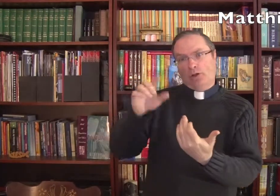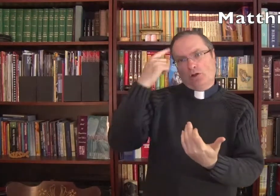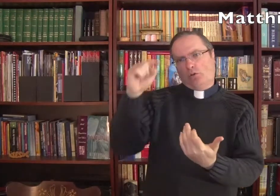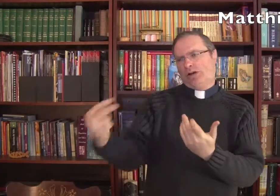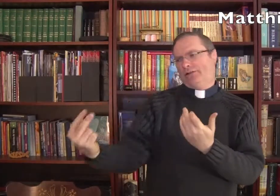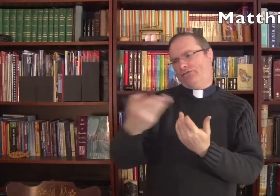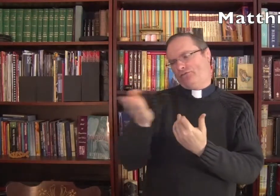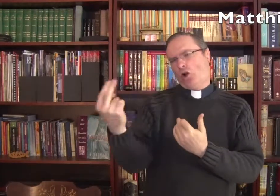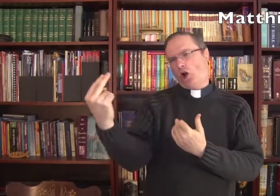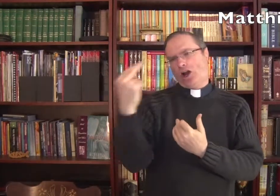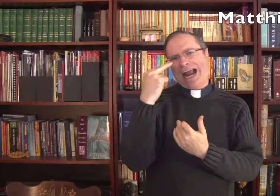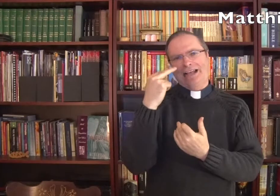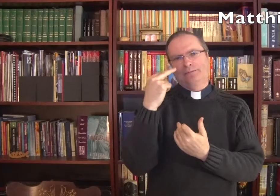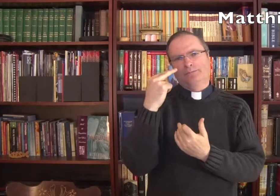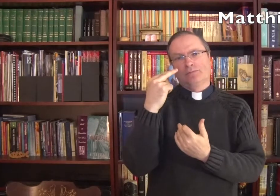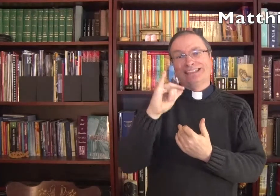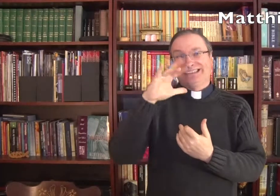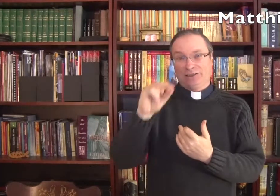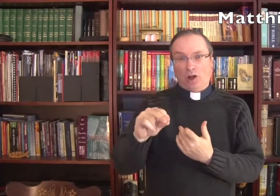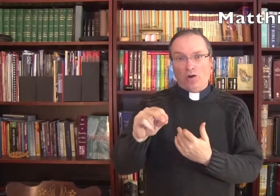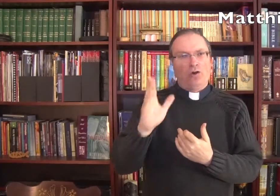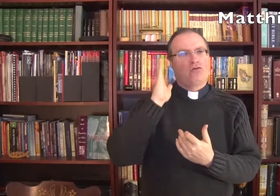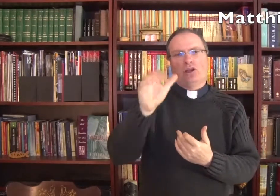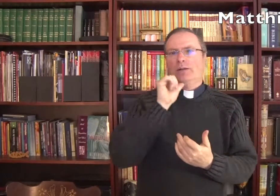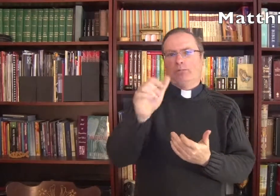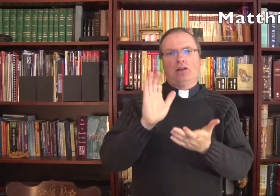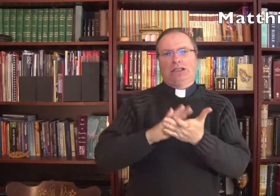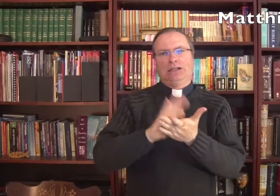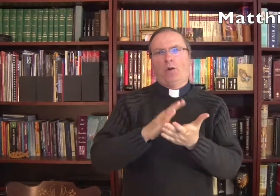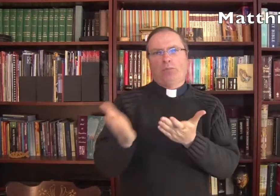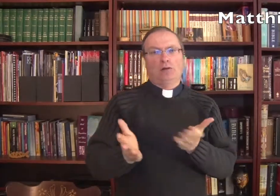pour qu’ils vous regardent; sinon, vous n’aurez pas de récompense